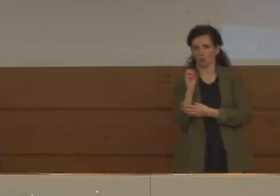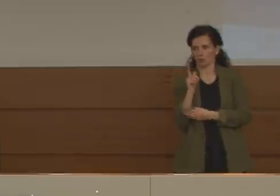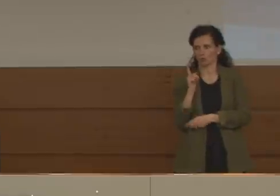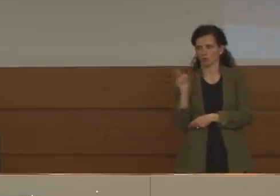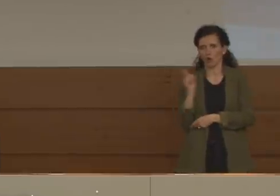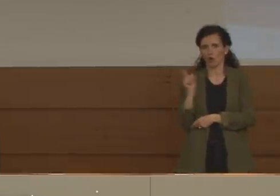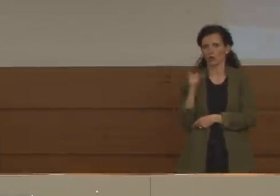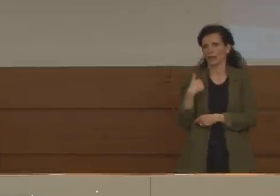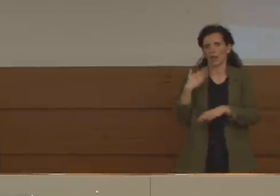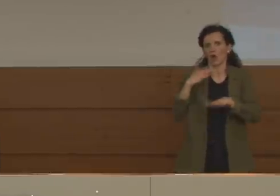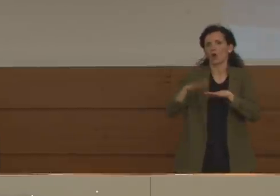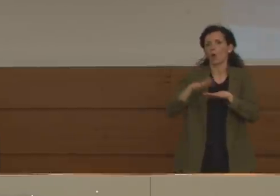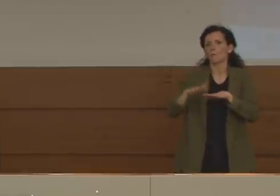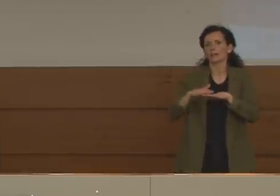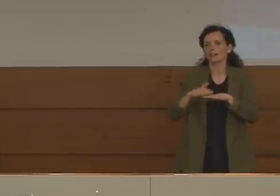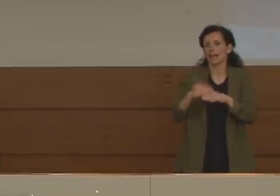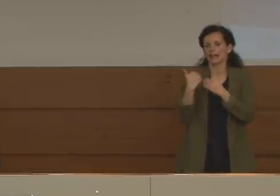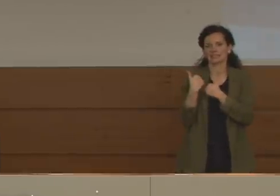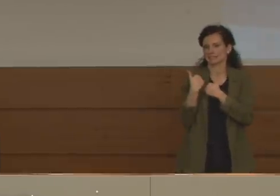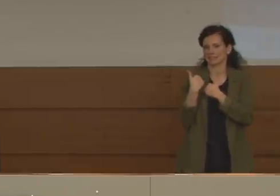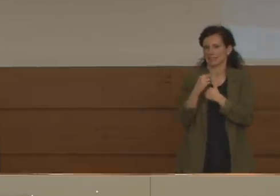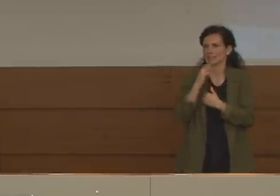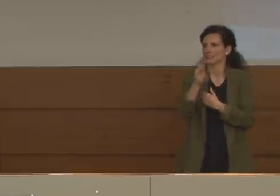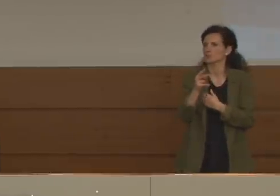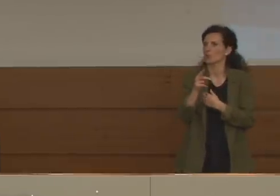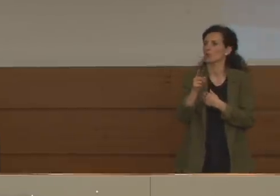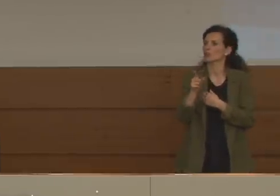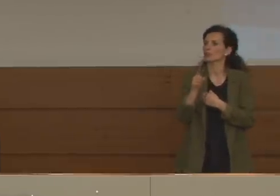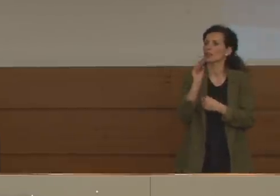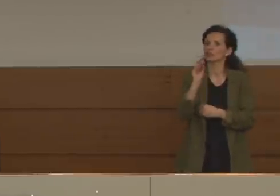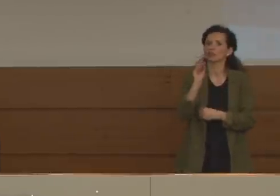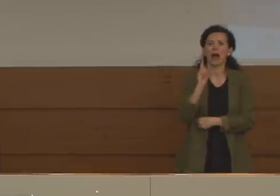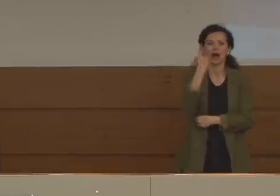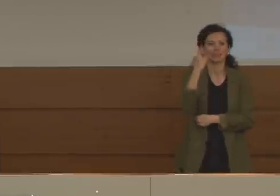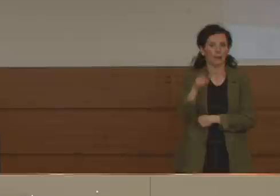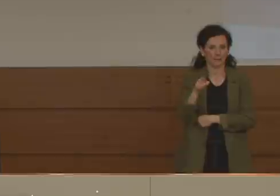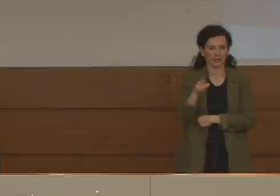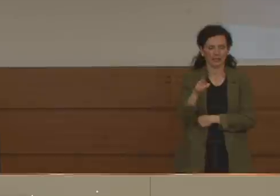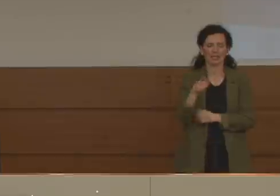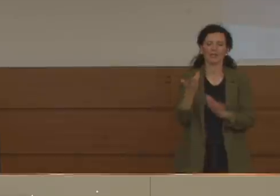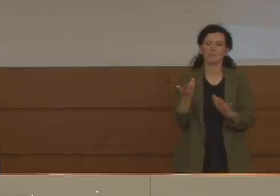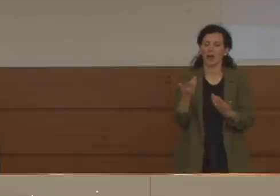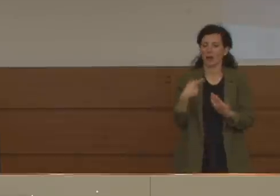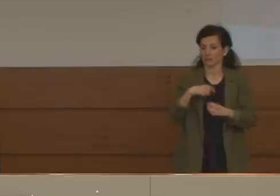poter rispondere alla sua prima domanda. Credo che su questo o su tutte e due le domande.